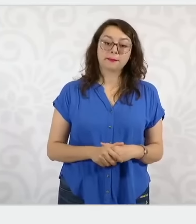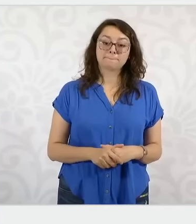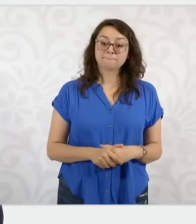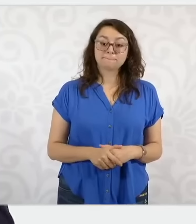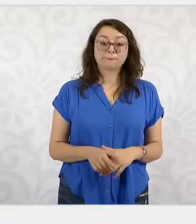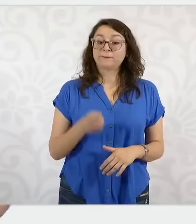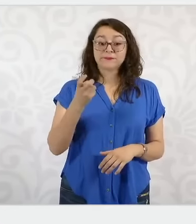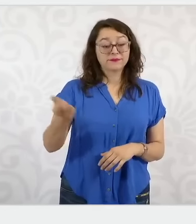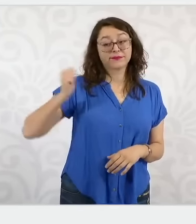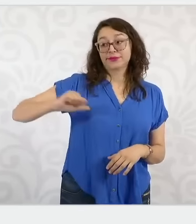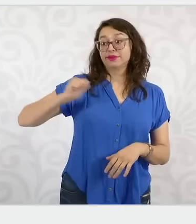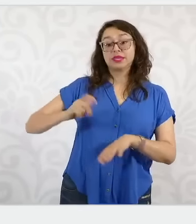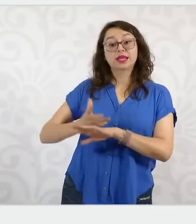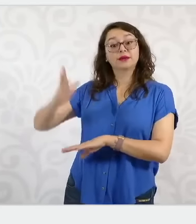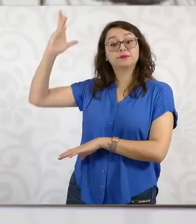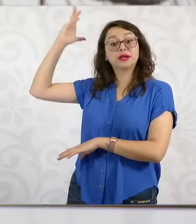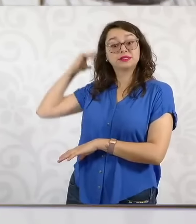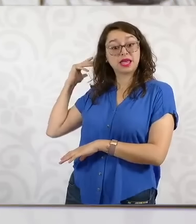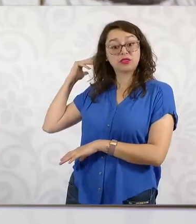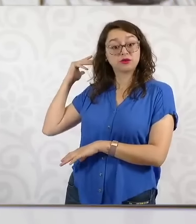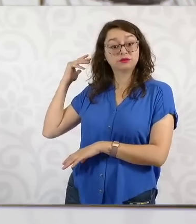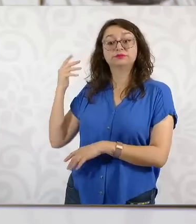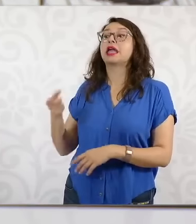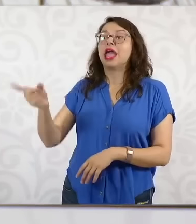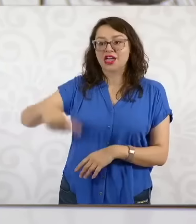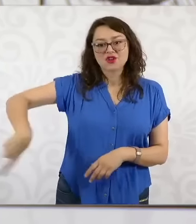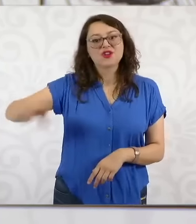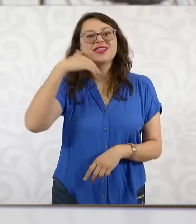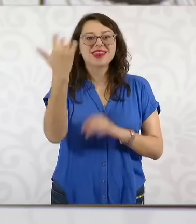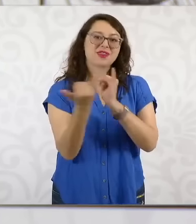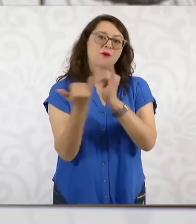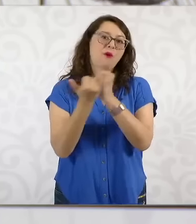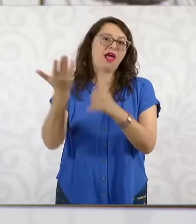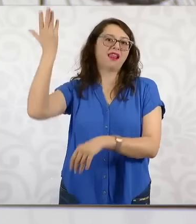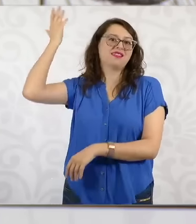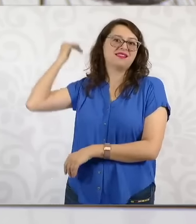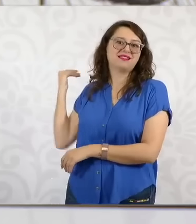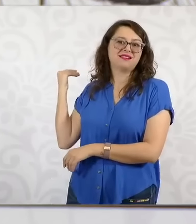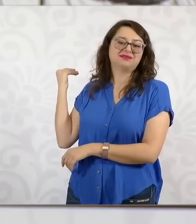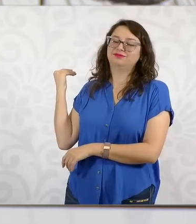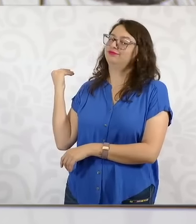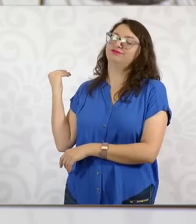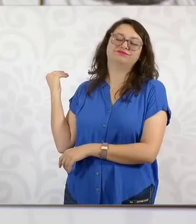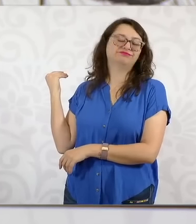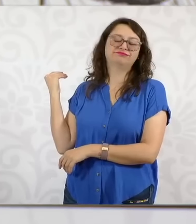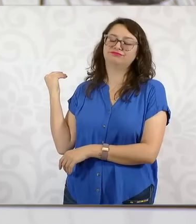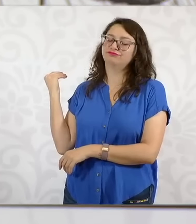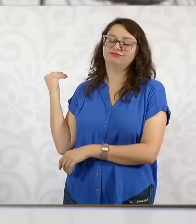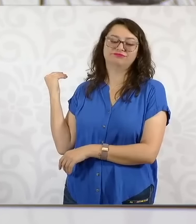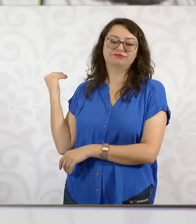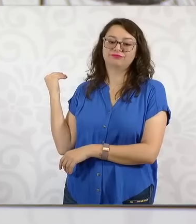Eso es del pasado. ¿Qué quieren ellos? que regresemos a eso.